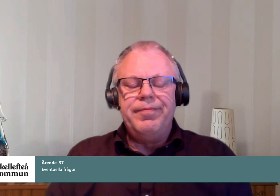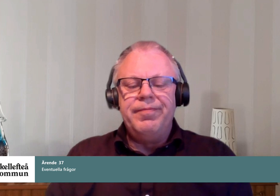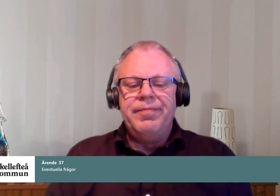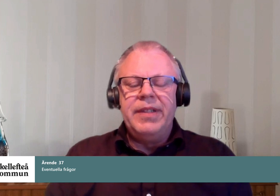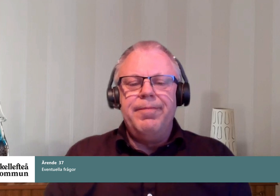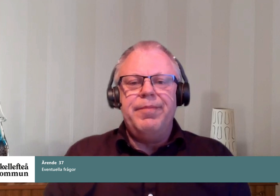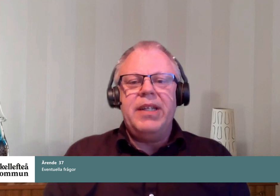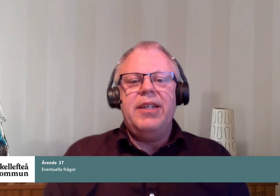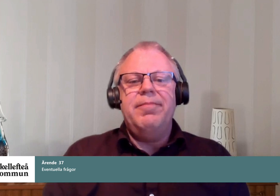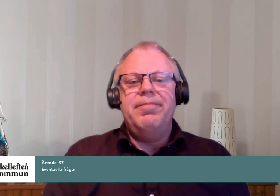Tack